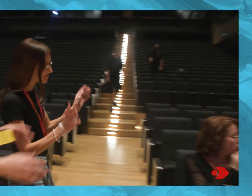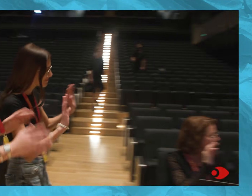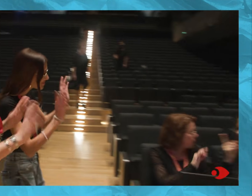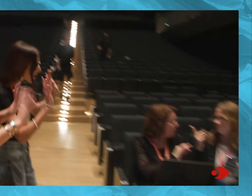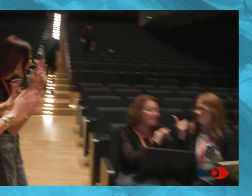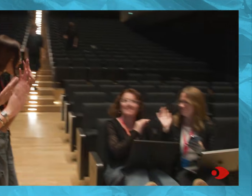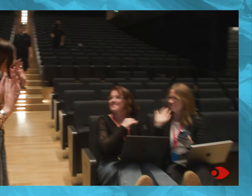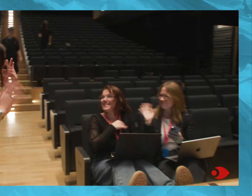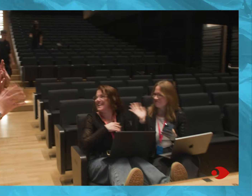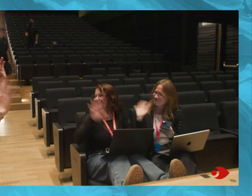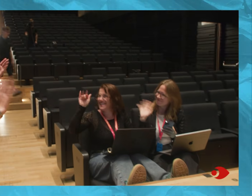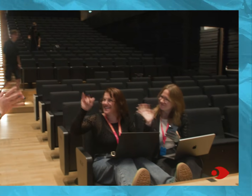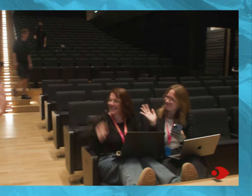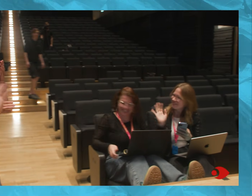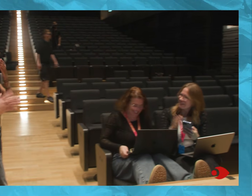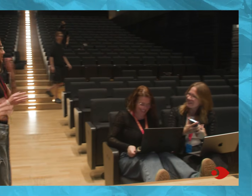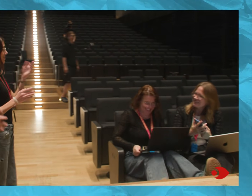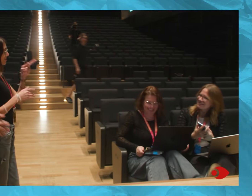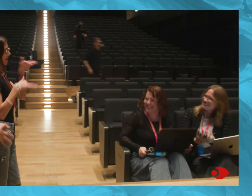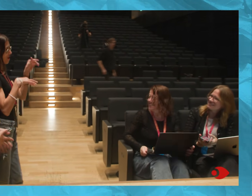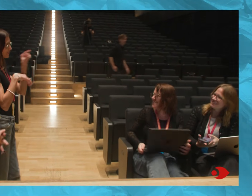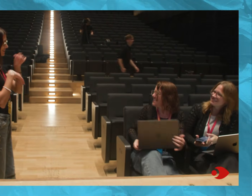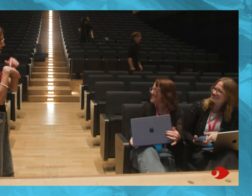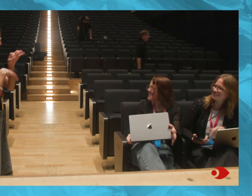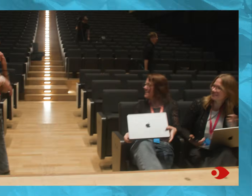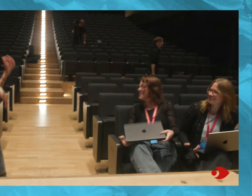Hallo. - Hi. Danke, dass ihr euch kurz Zeit für uns nehmt.